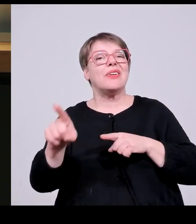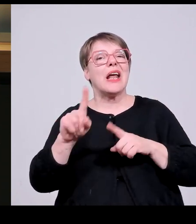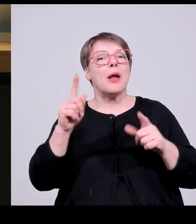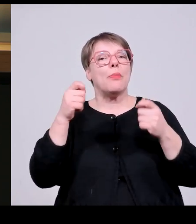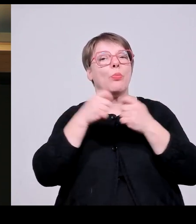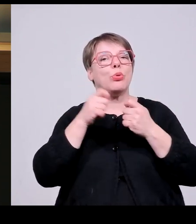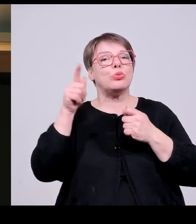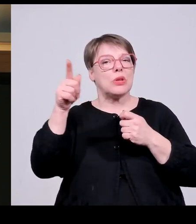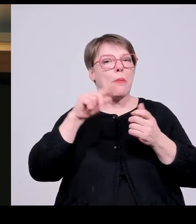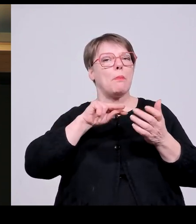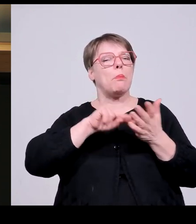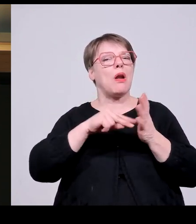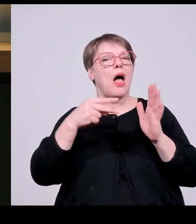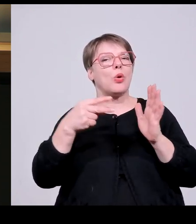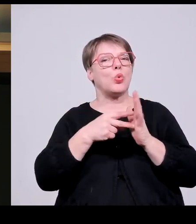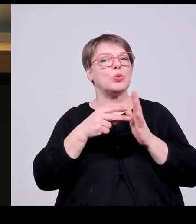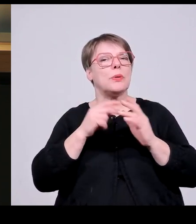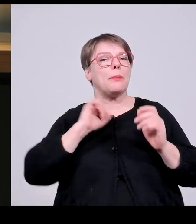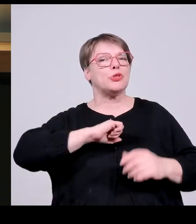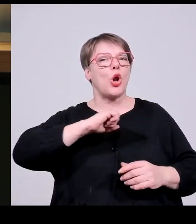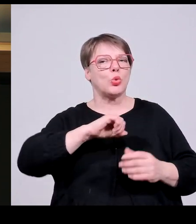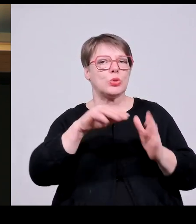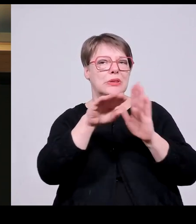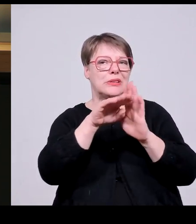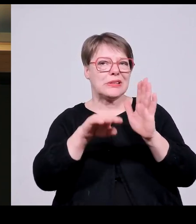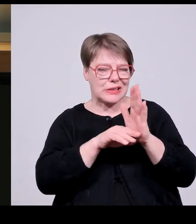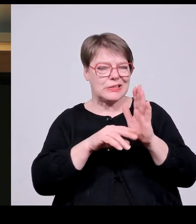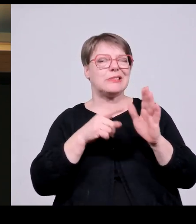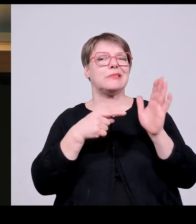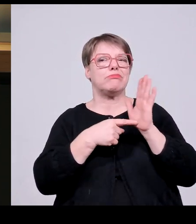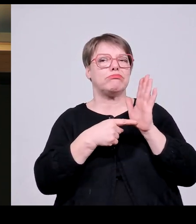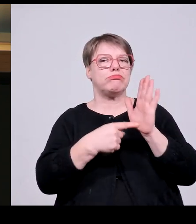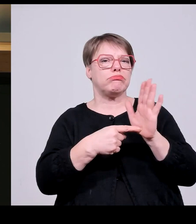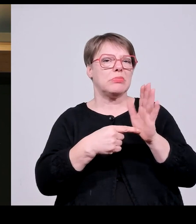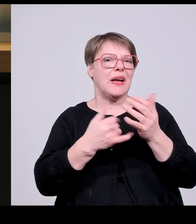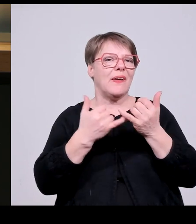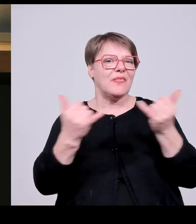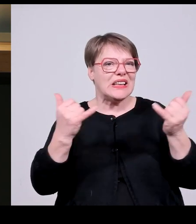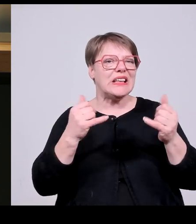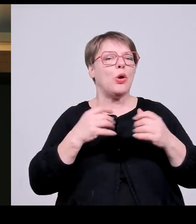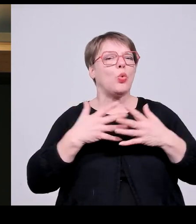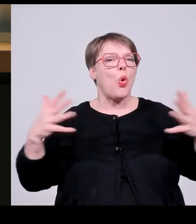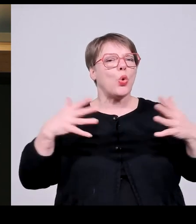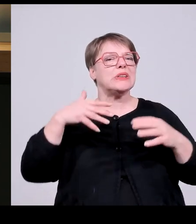Lebensqualität und an Lebenszeit, weil sie nicht im Stau stehen. Übrigens